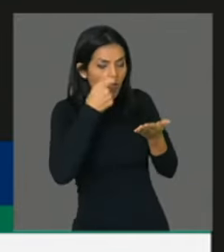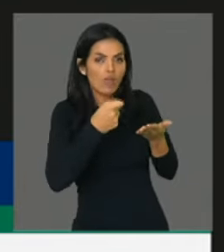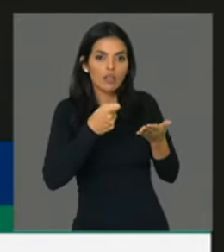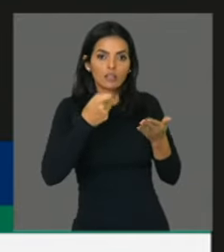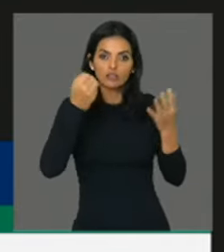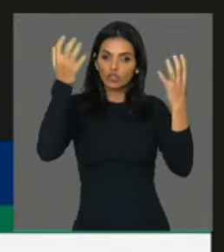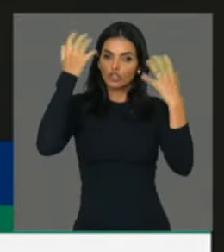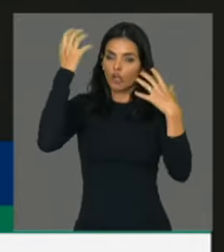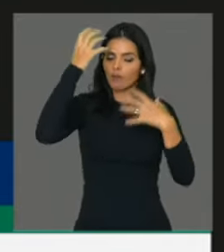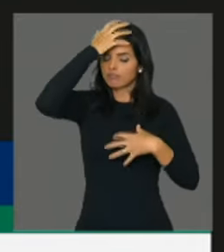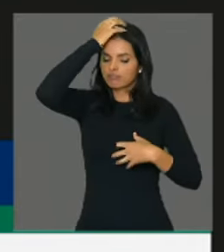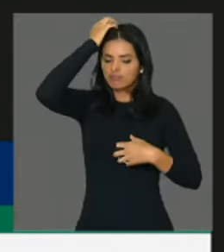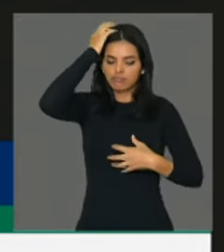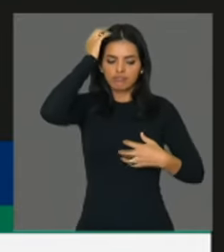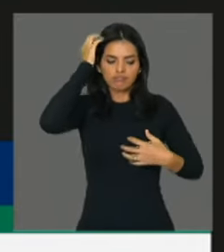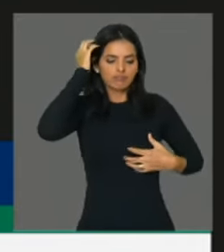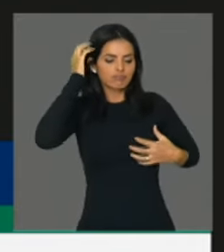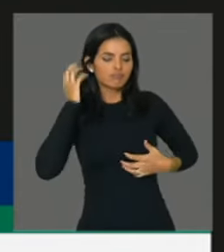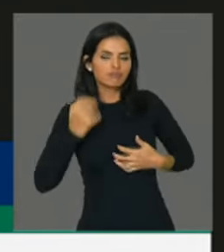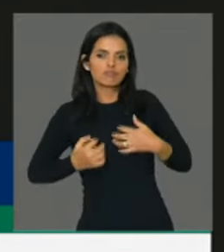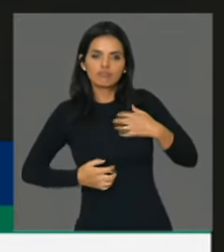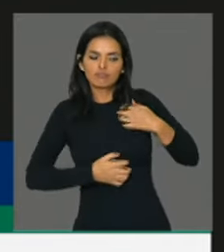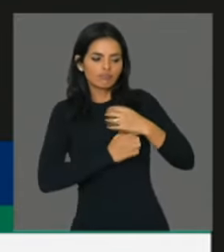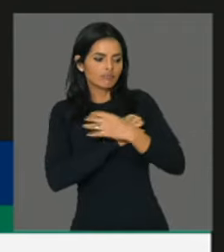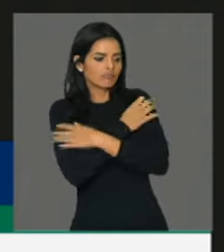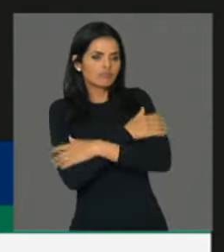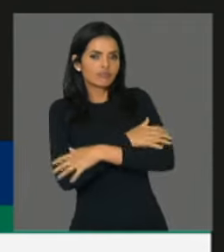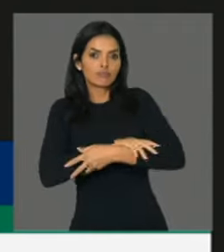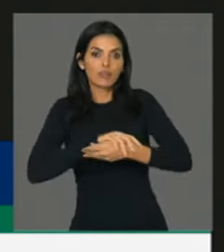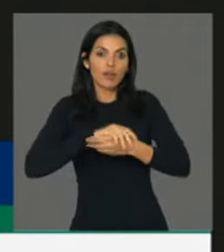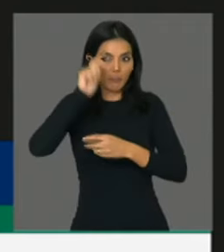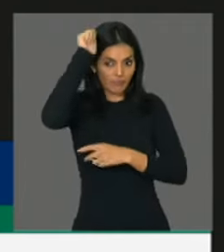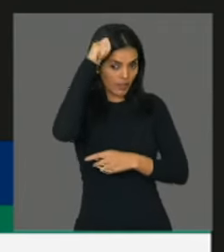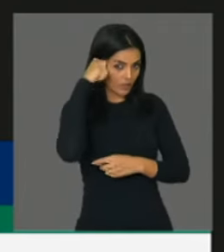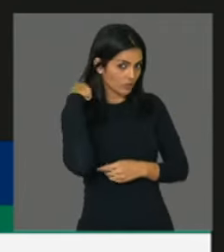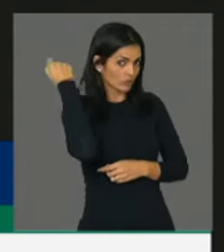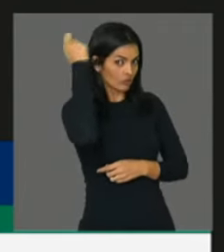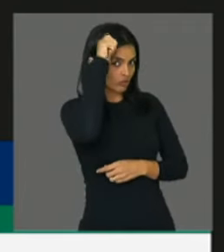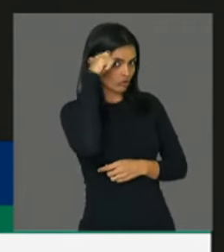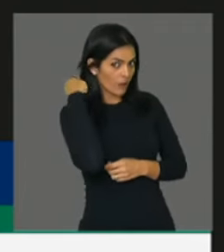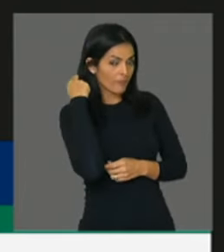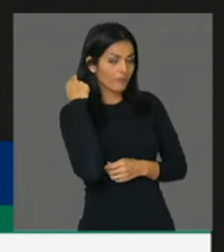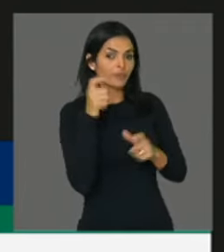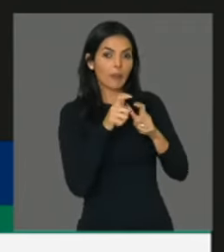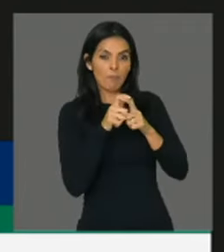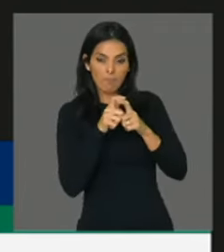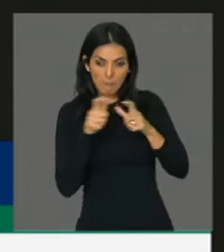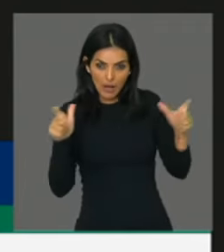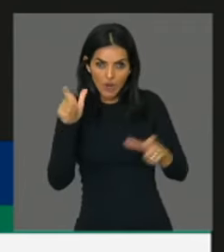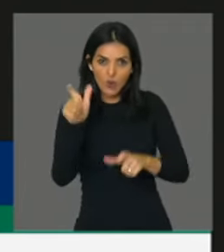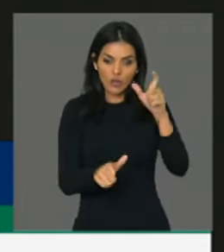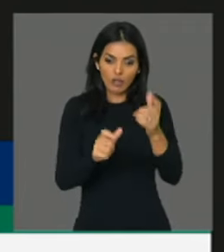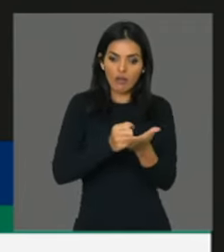A MAIORIA DOS CASOS OS REMÉDIOS AJUDAM A DIMINUIR AS DIFICULDADES MOTORAS. EU QUERIA QUE AS PESSOAS SE COLOCASSEM, PRINCIPAL ALMOÇO